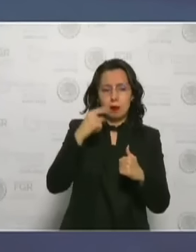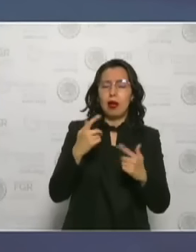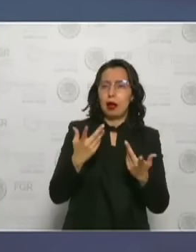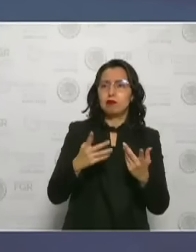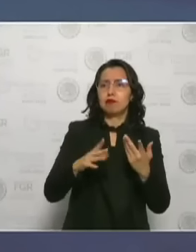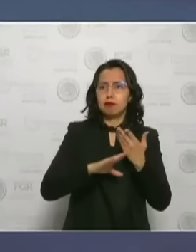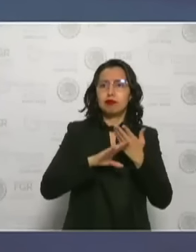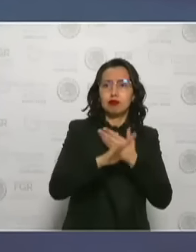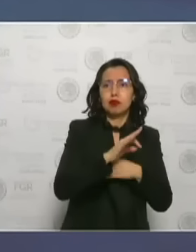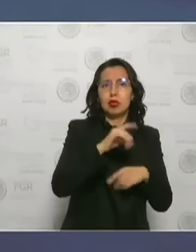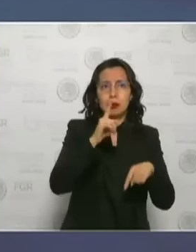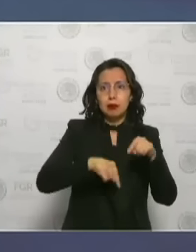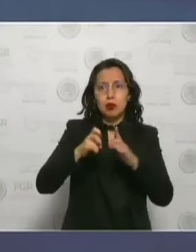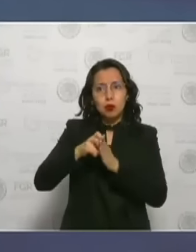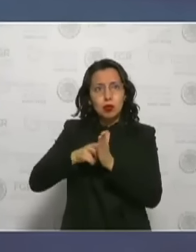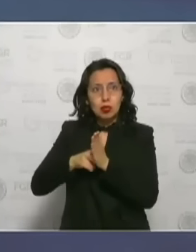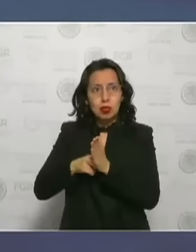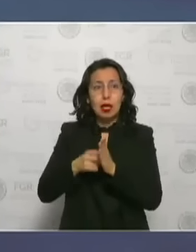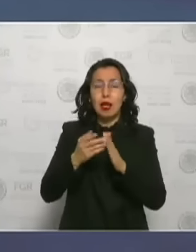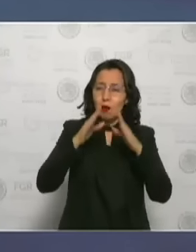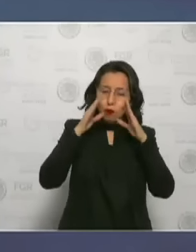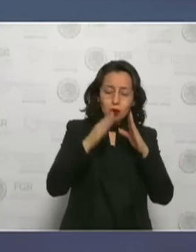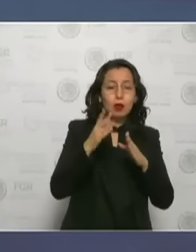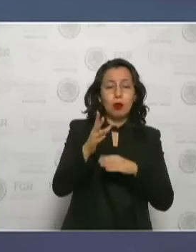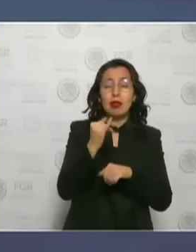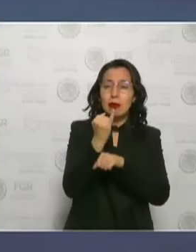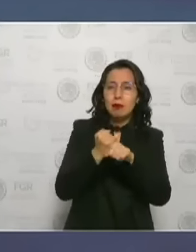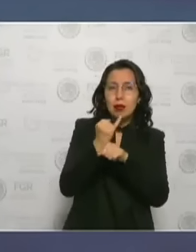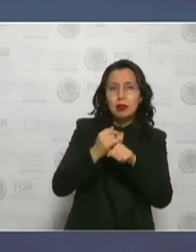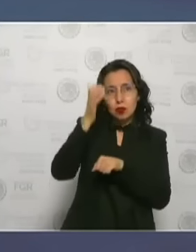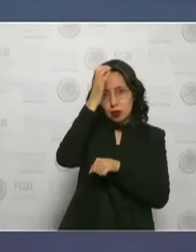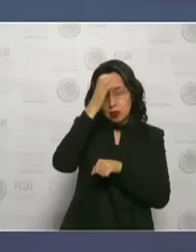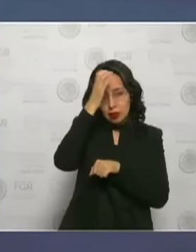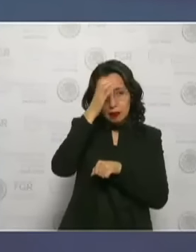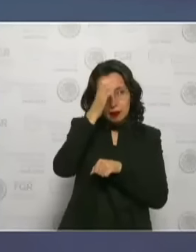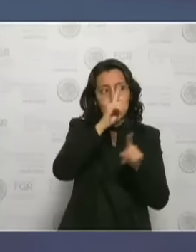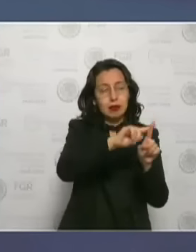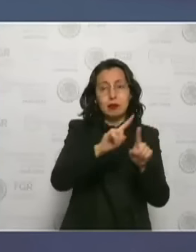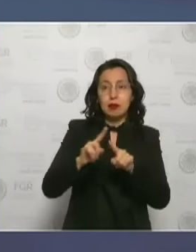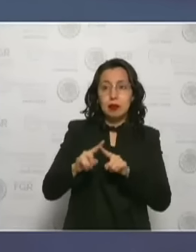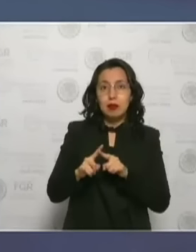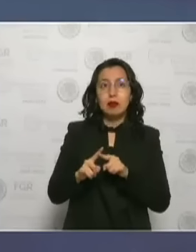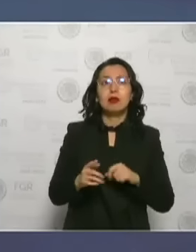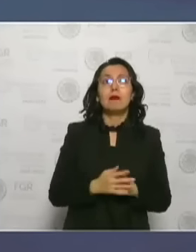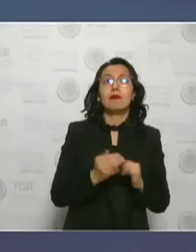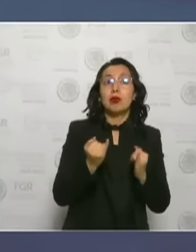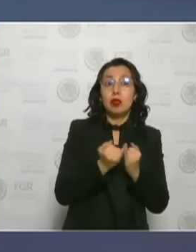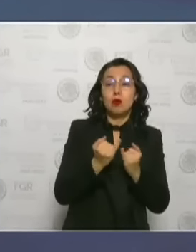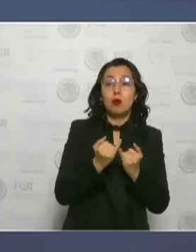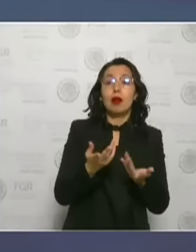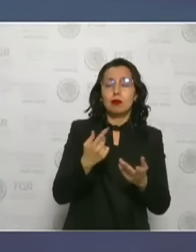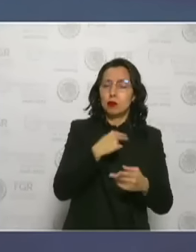Se concentra en investigaciones científicas y multidisciplinarias. asume con pleno compromiso